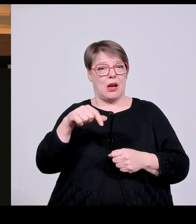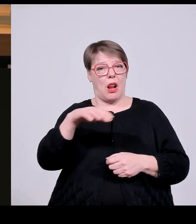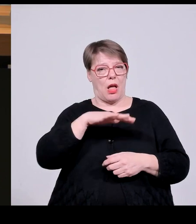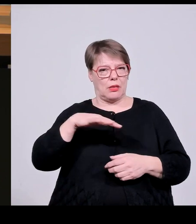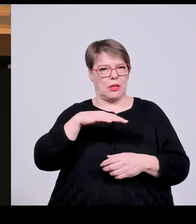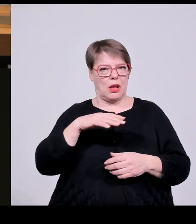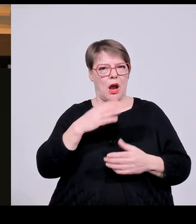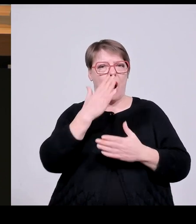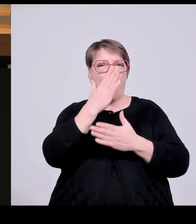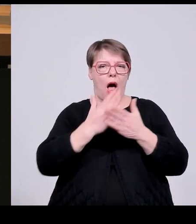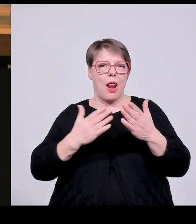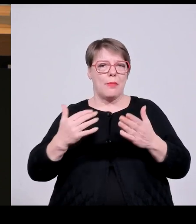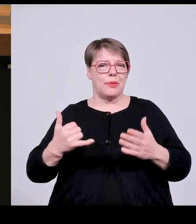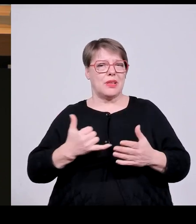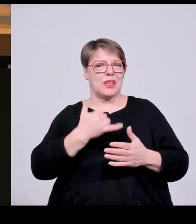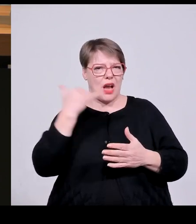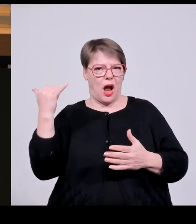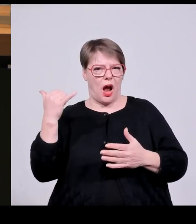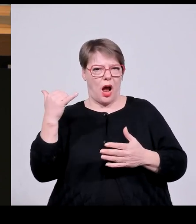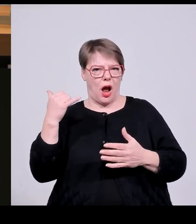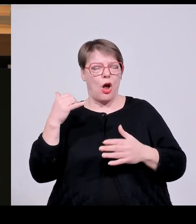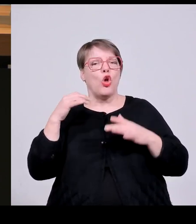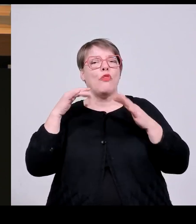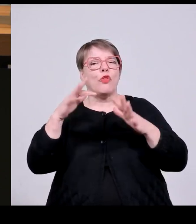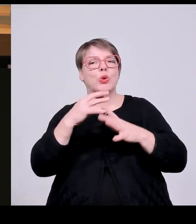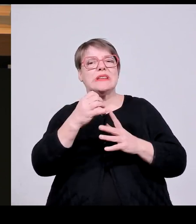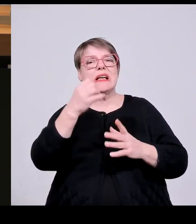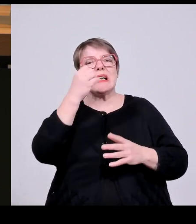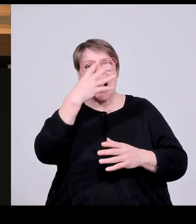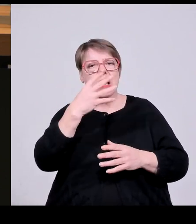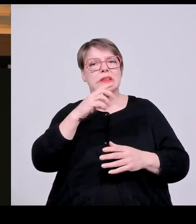anderen Geschwindigkeit zu bauen. Deswegen